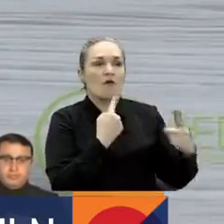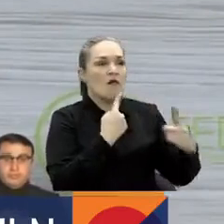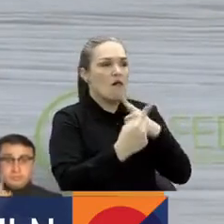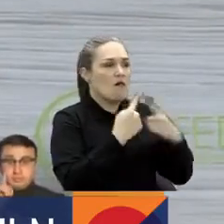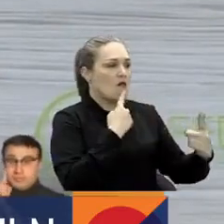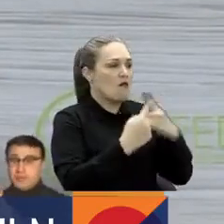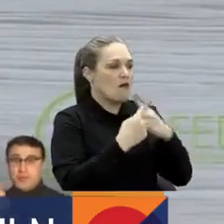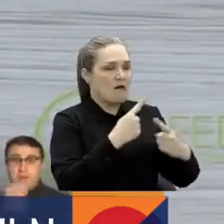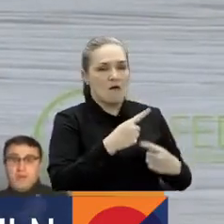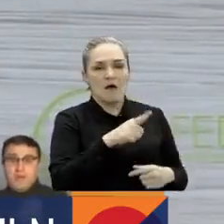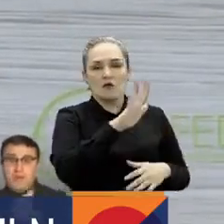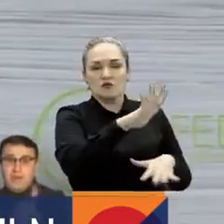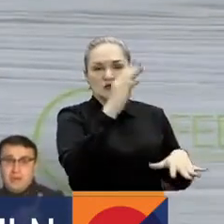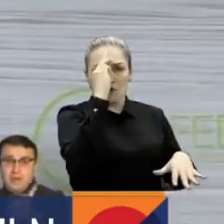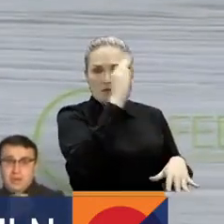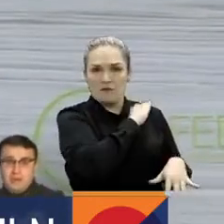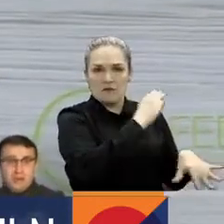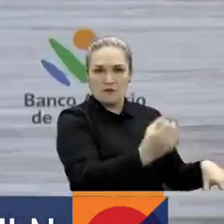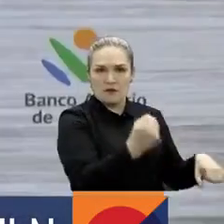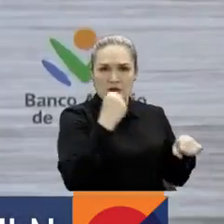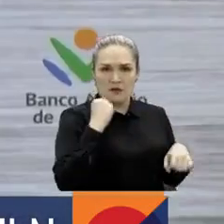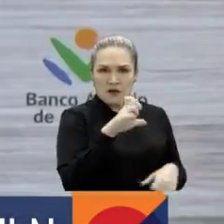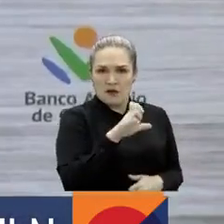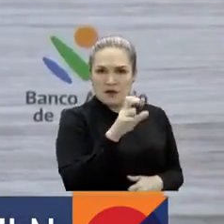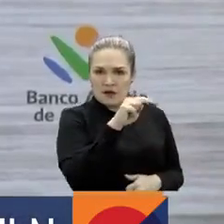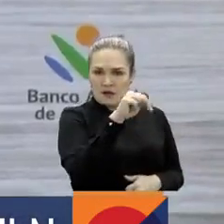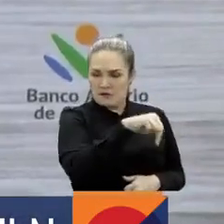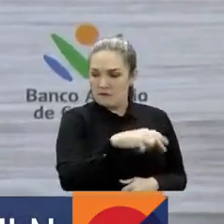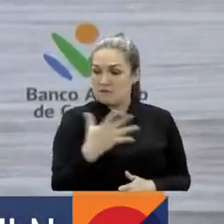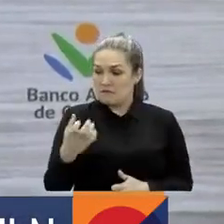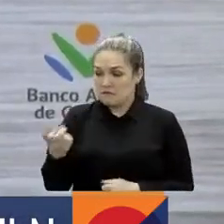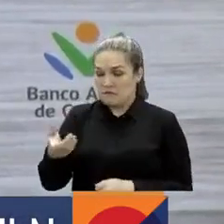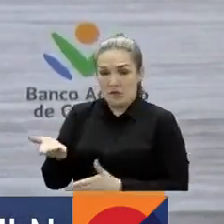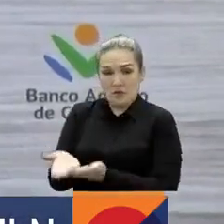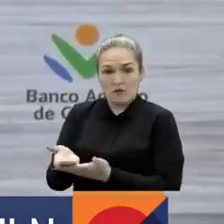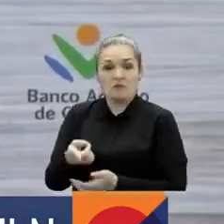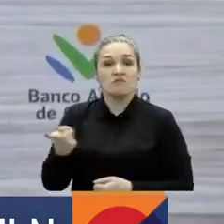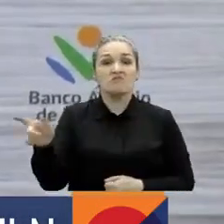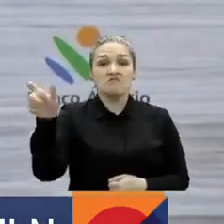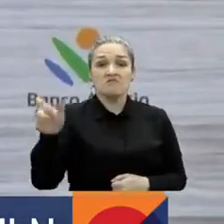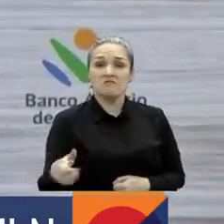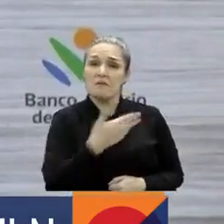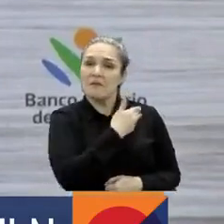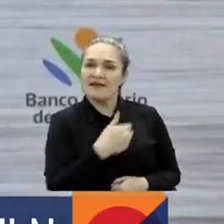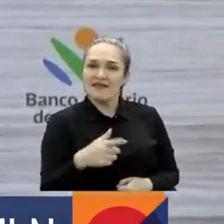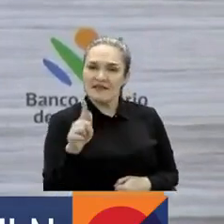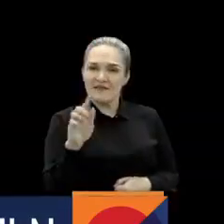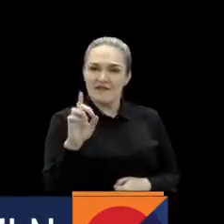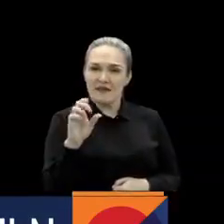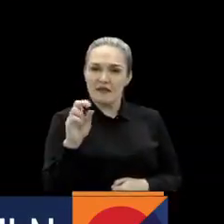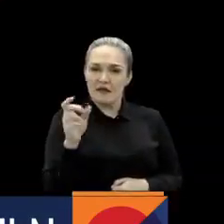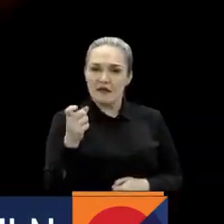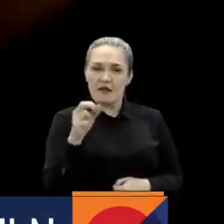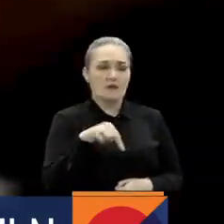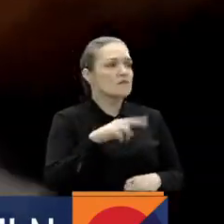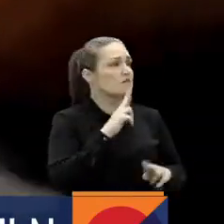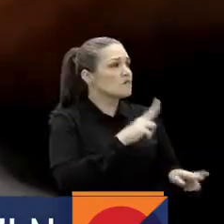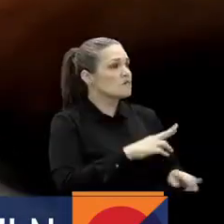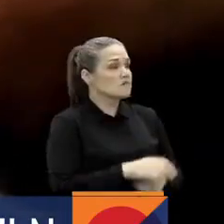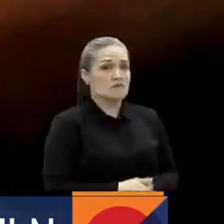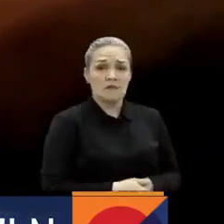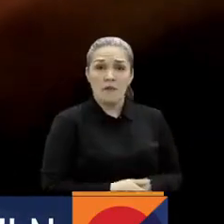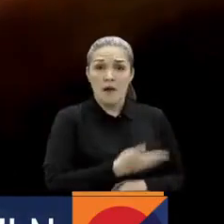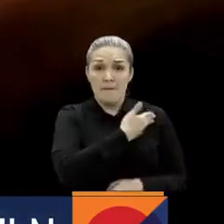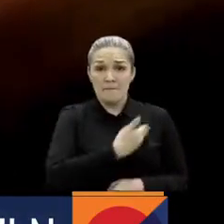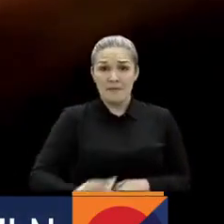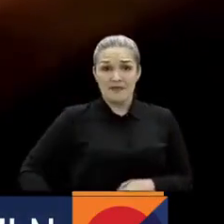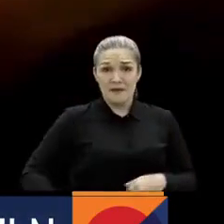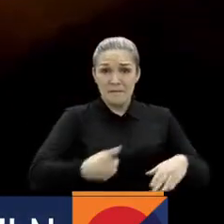GOBIERNO O NEGOCIADORES CON EL